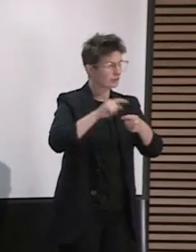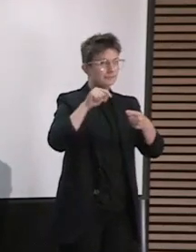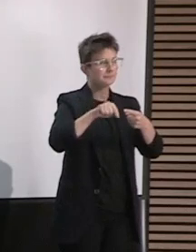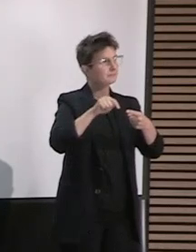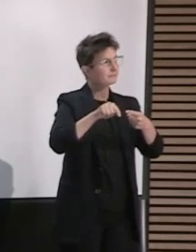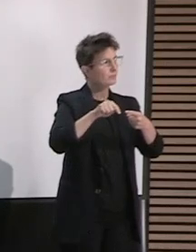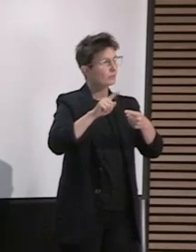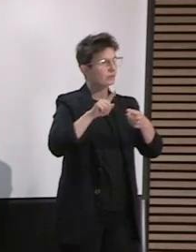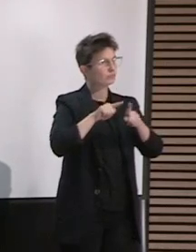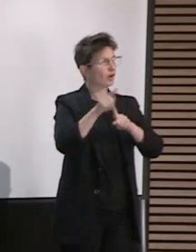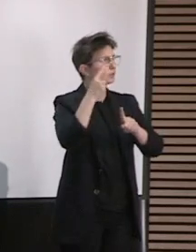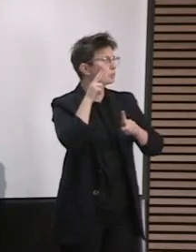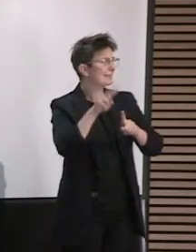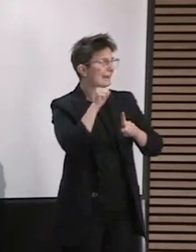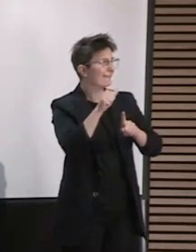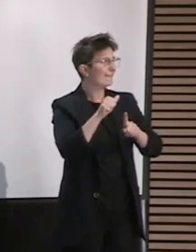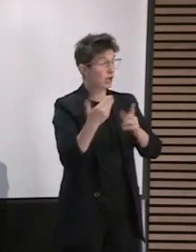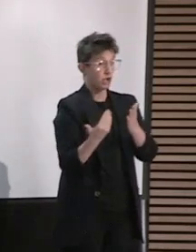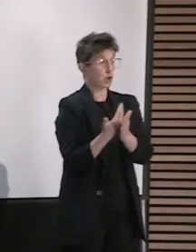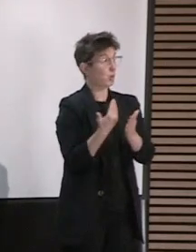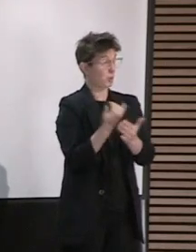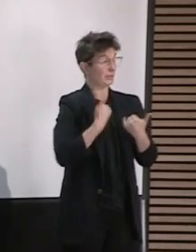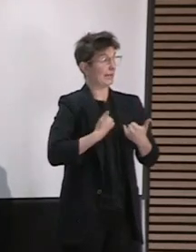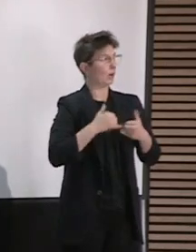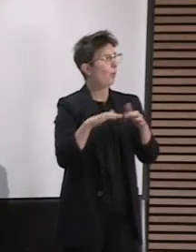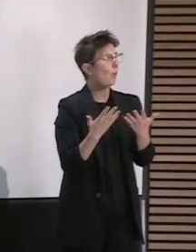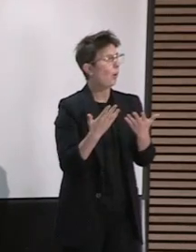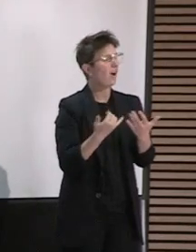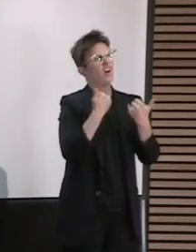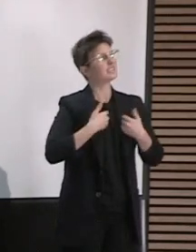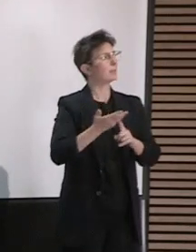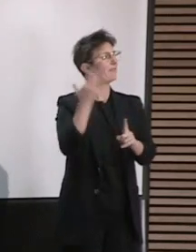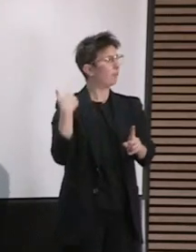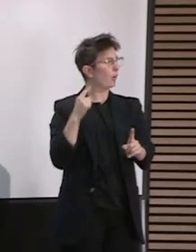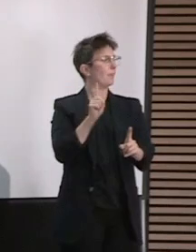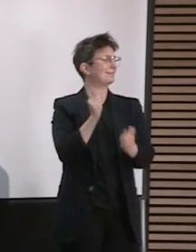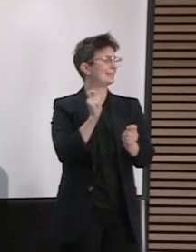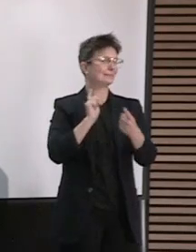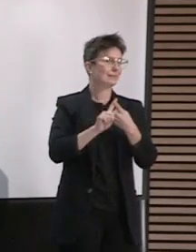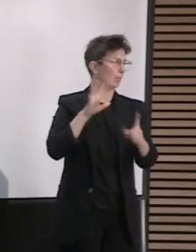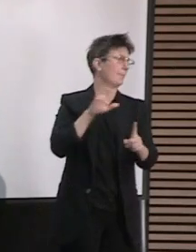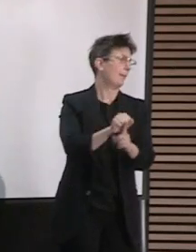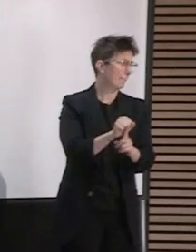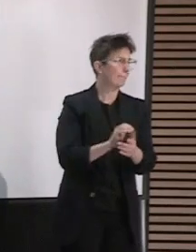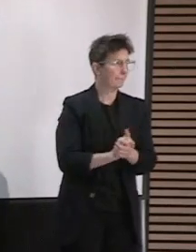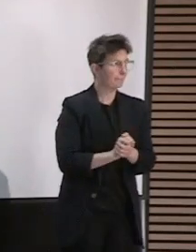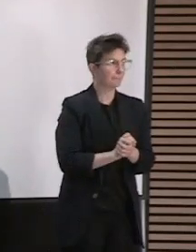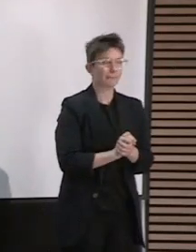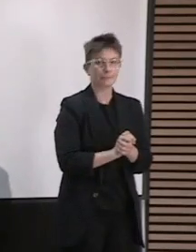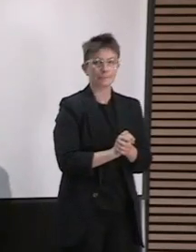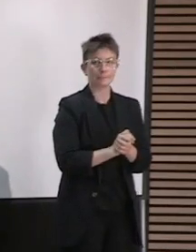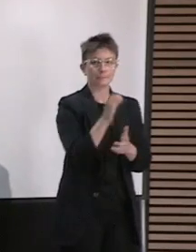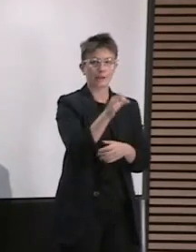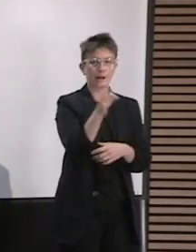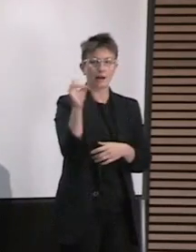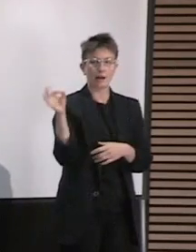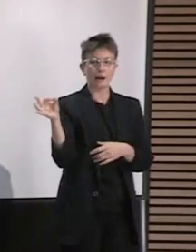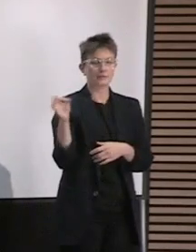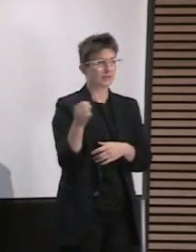whakatau. Ahakoa he mate uruta